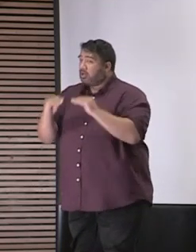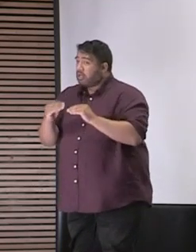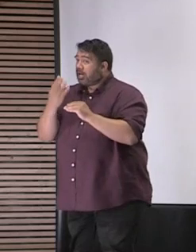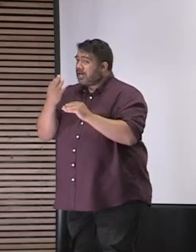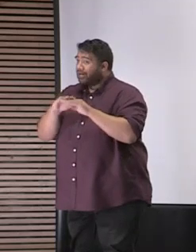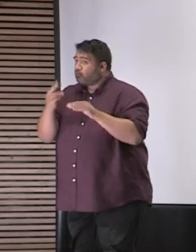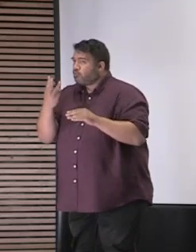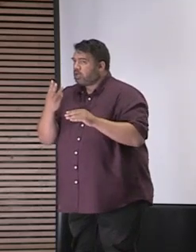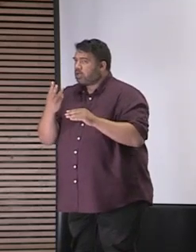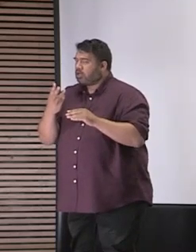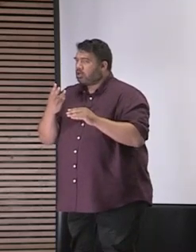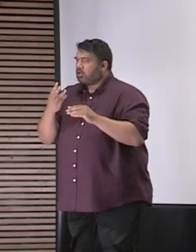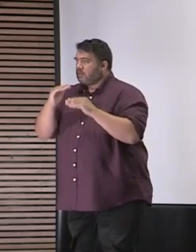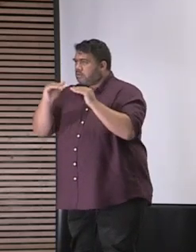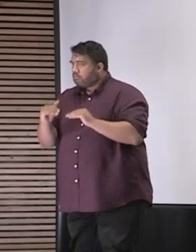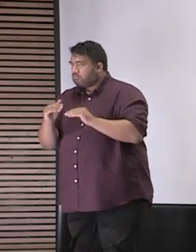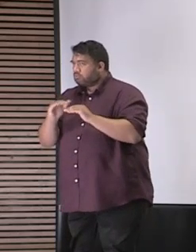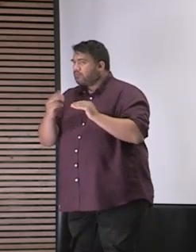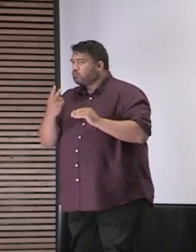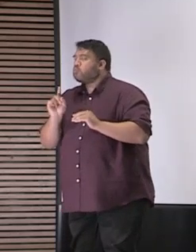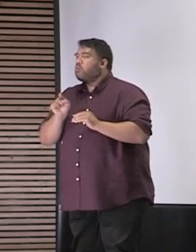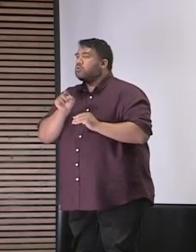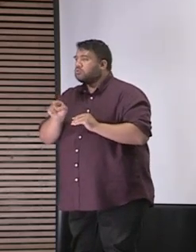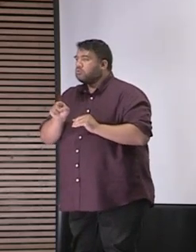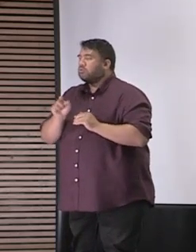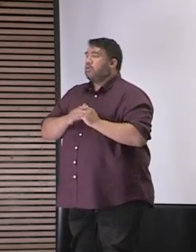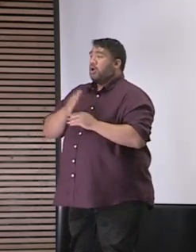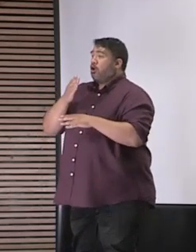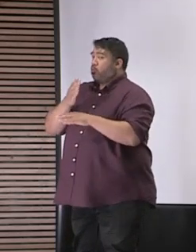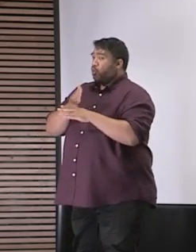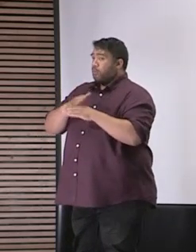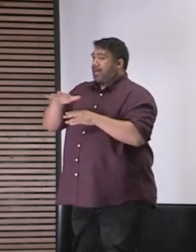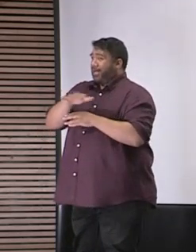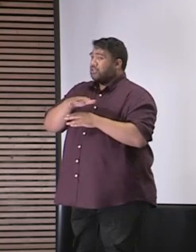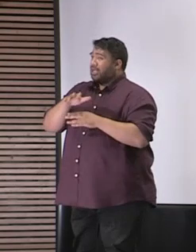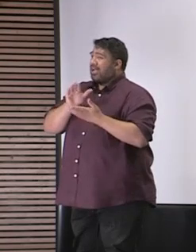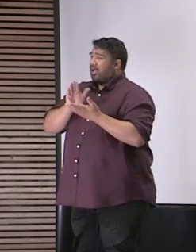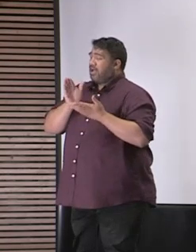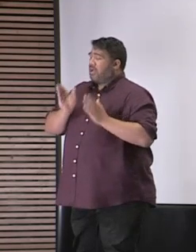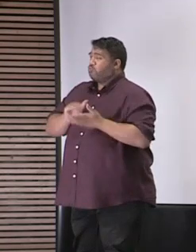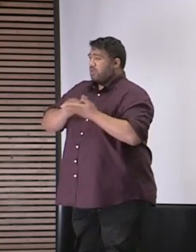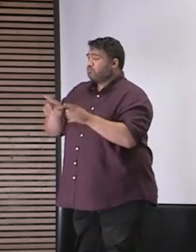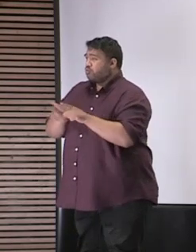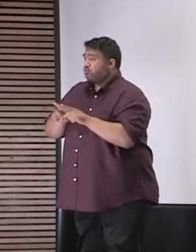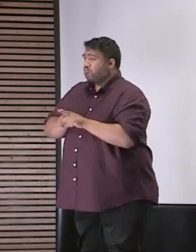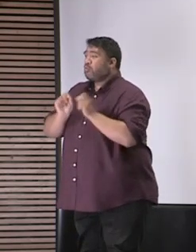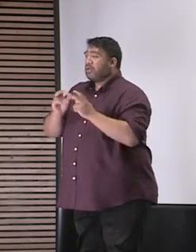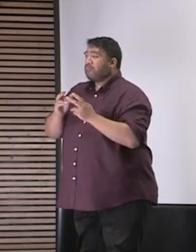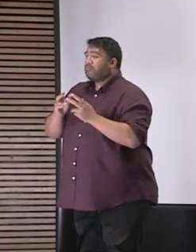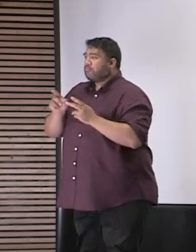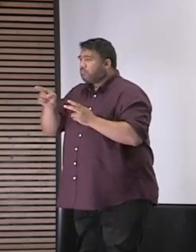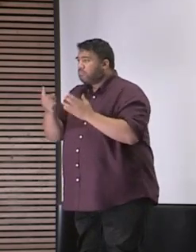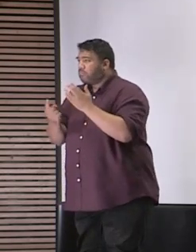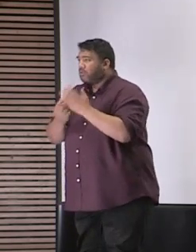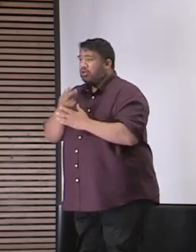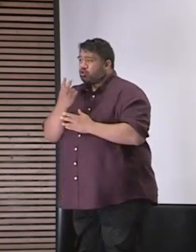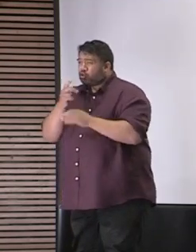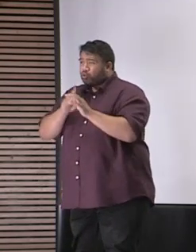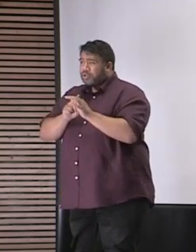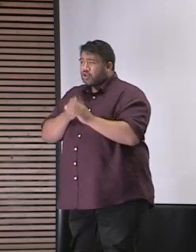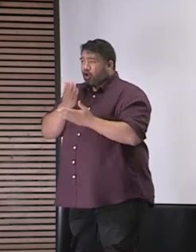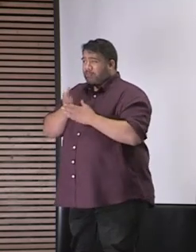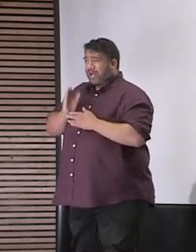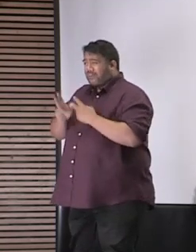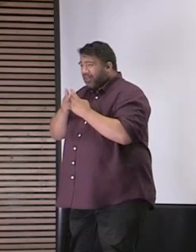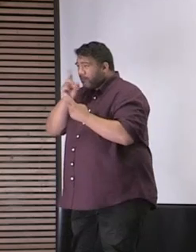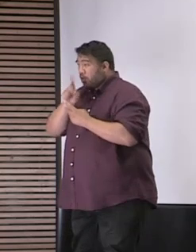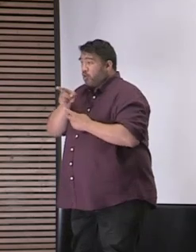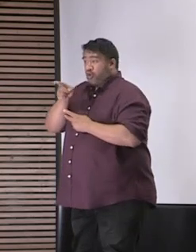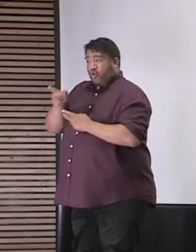estamos en el próximo período.